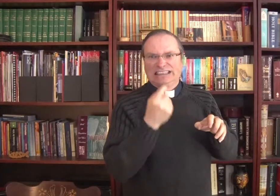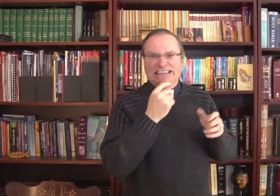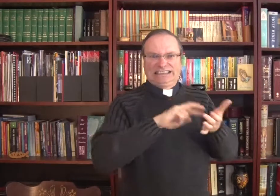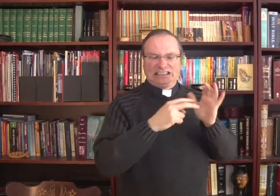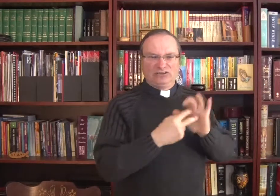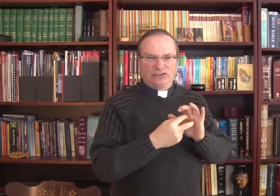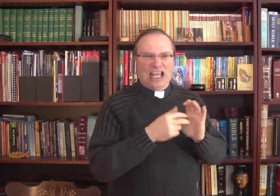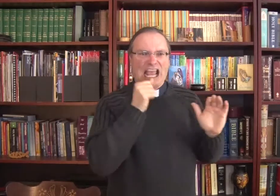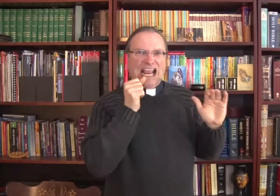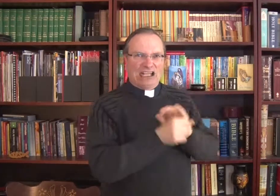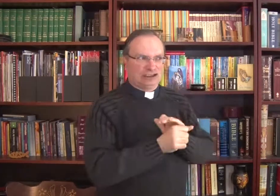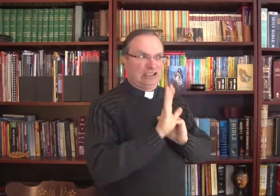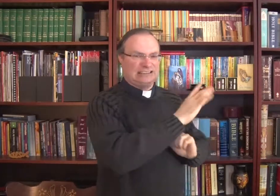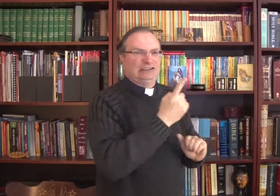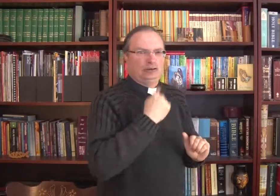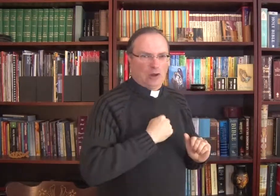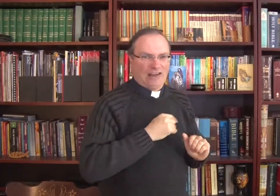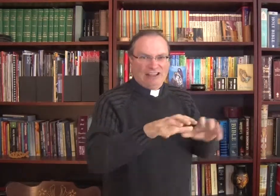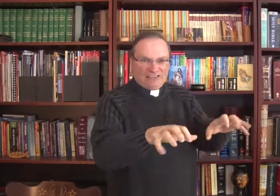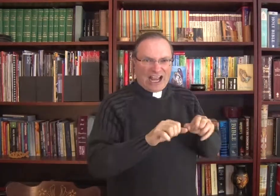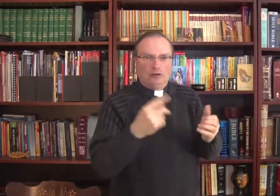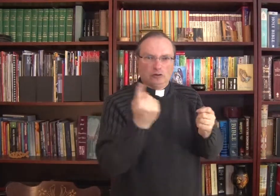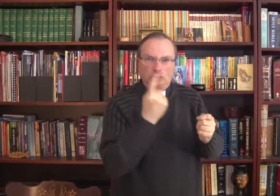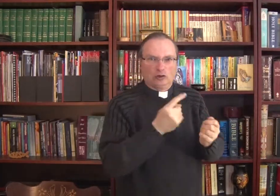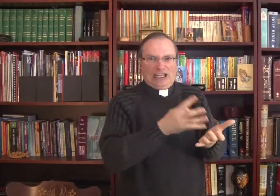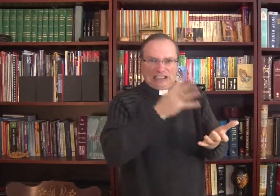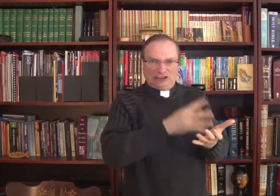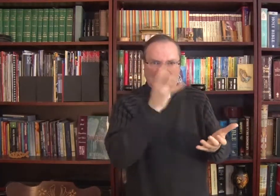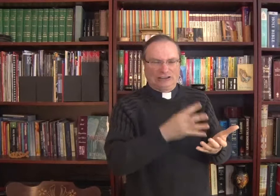qui signifient cacher sa soif vorace des richesses,